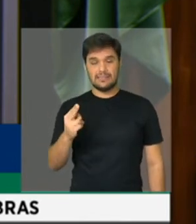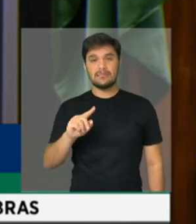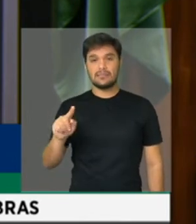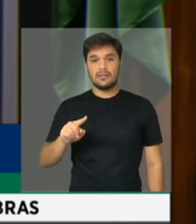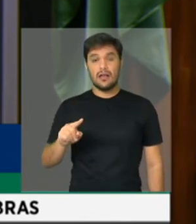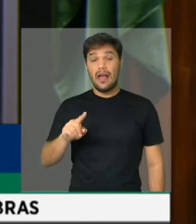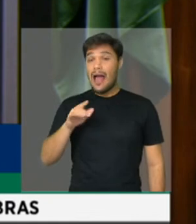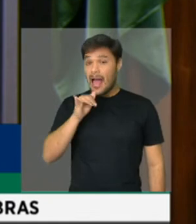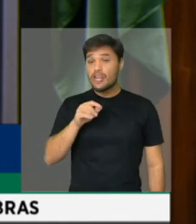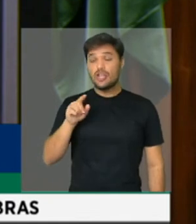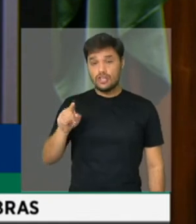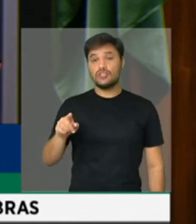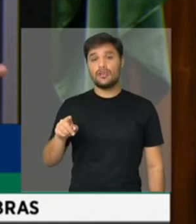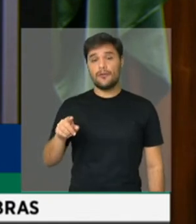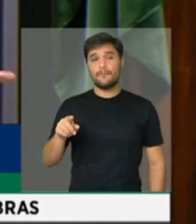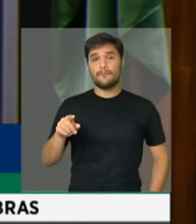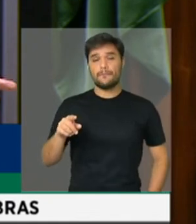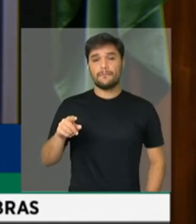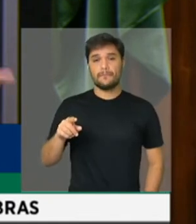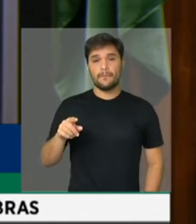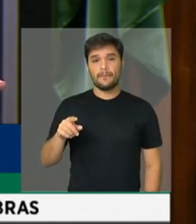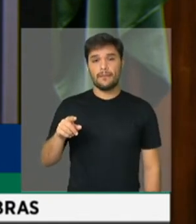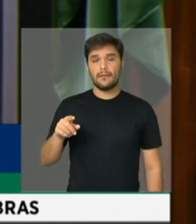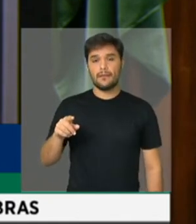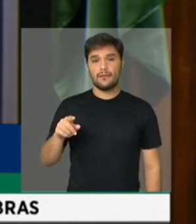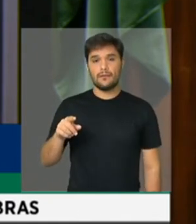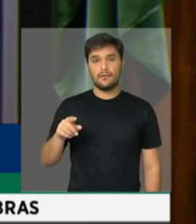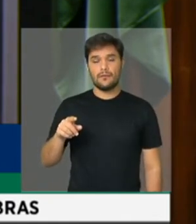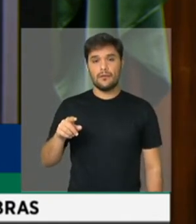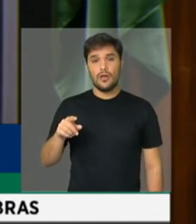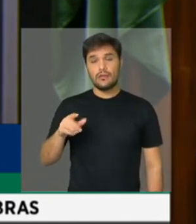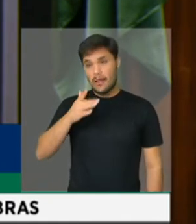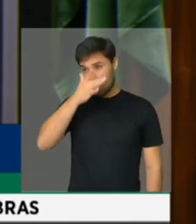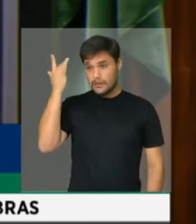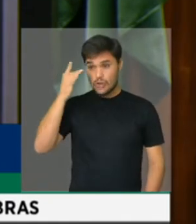QUE QUANDO A TARIFA... AINDA EM 2015 FOI PARAR NO MERCADO